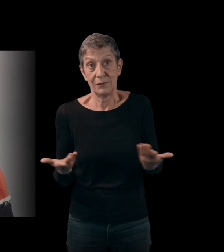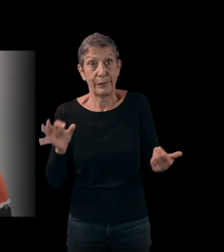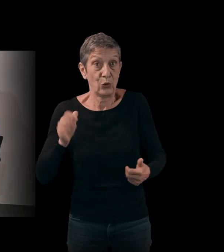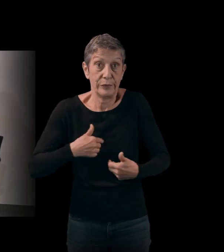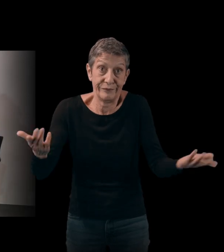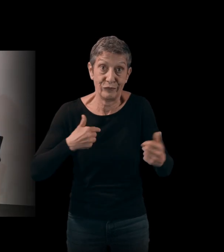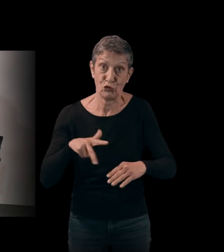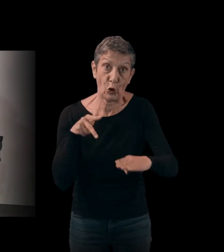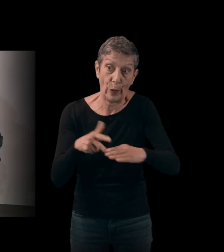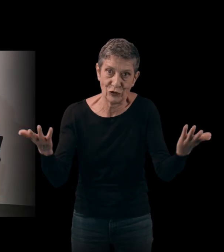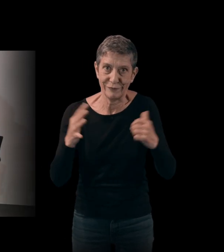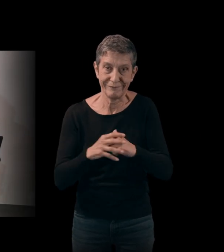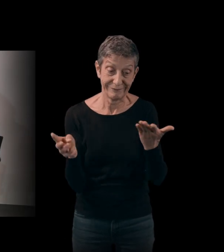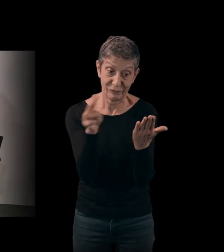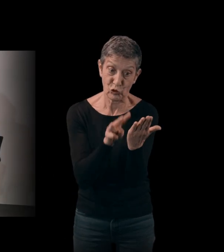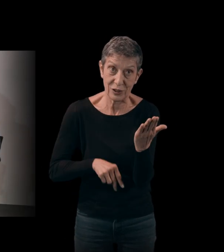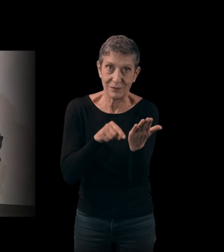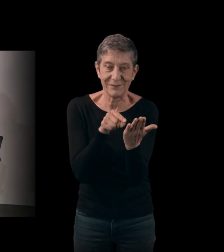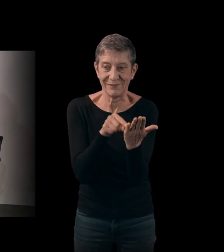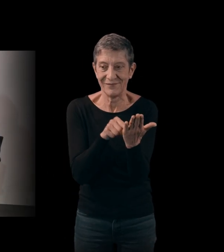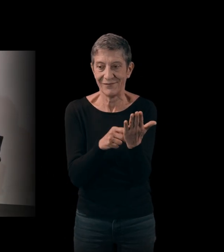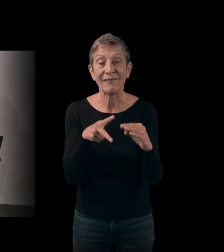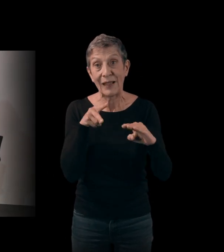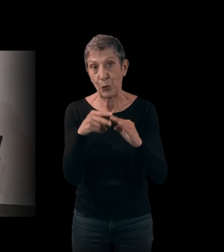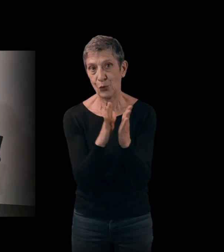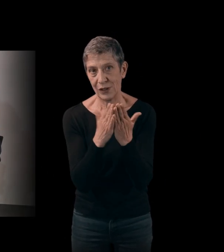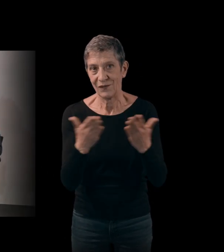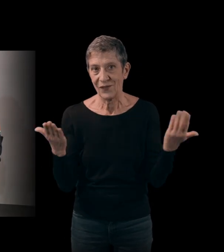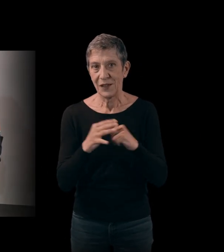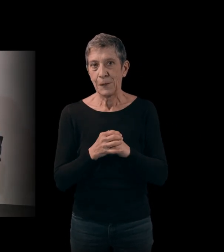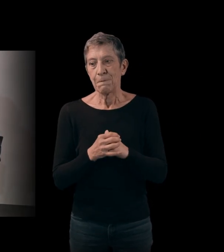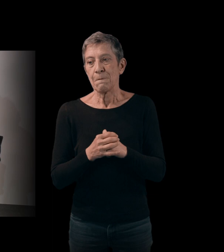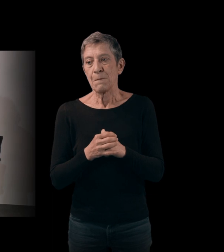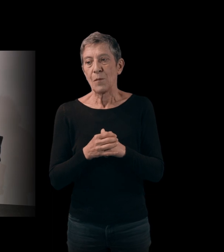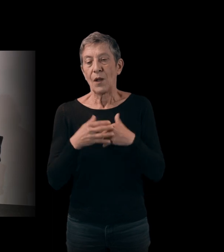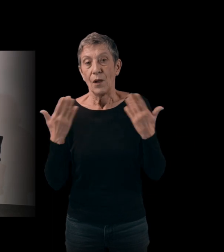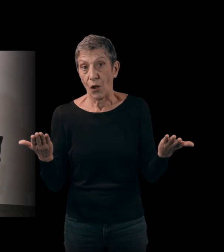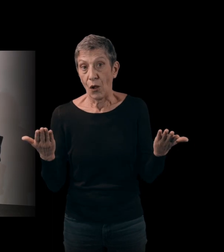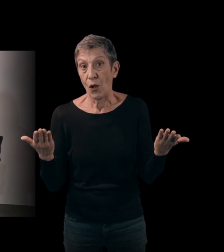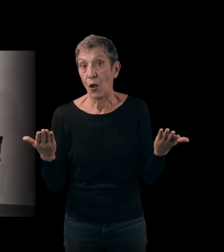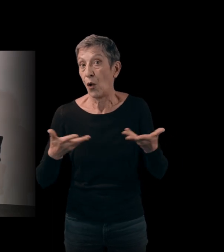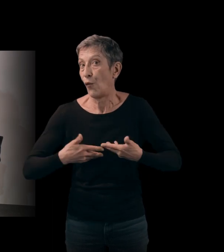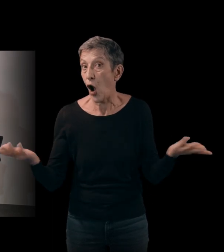Je vais commencer par lire le début du livre, puis vous m'arrêterez